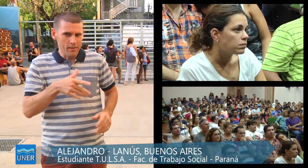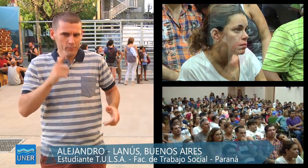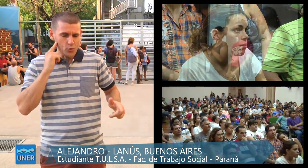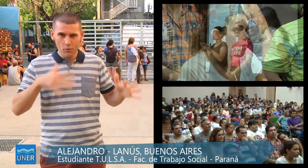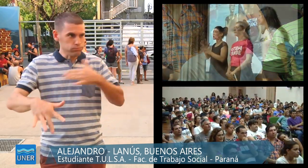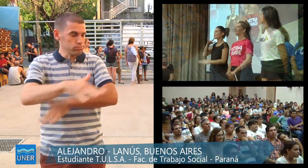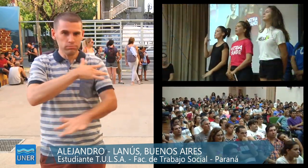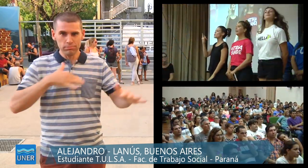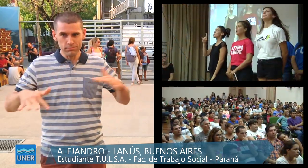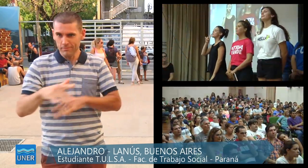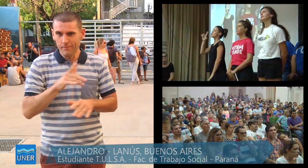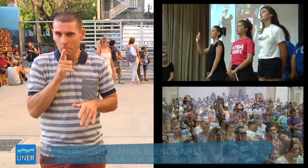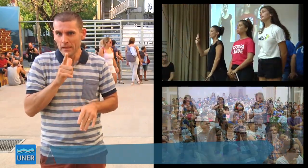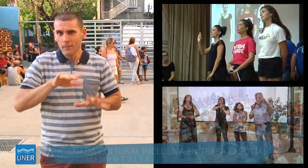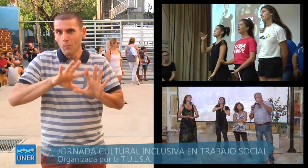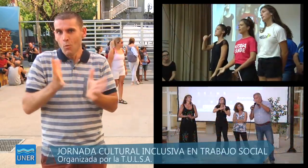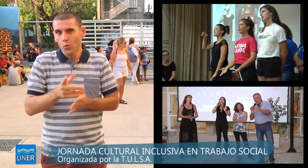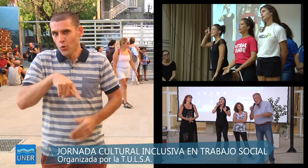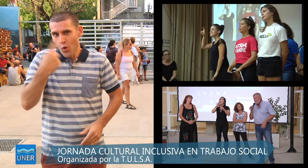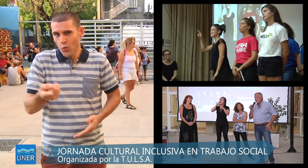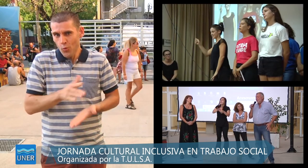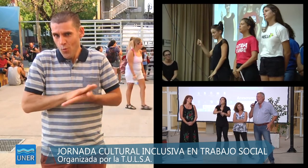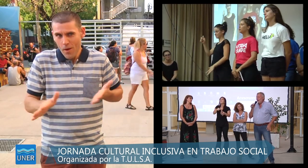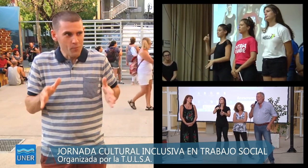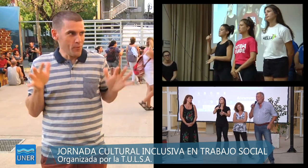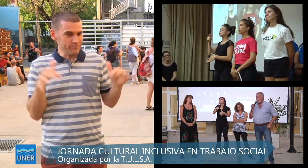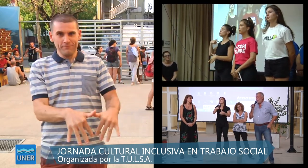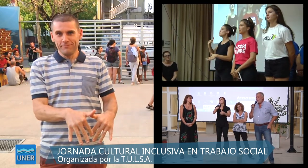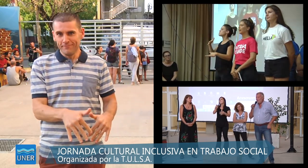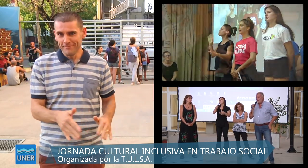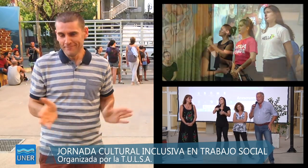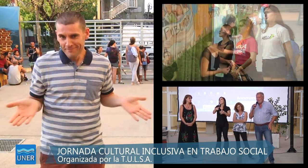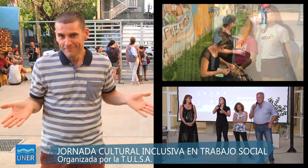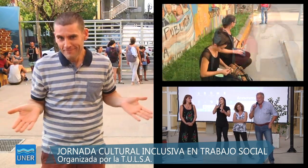vemos sordos por todos lados, es un nuevo mundo que los sordos puedan asistir acá.